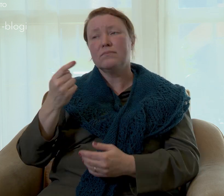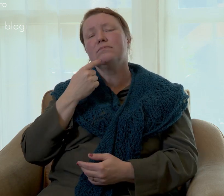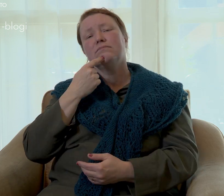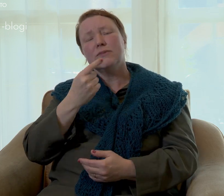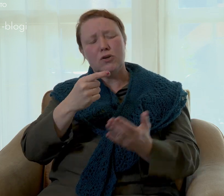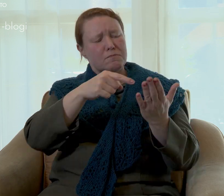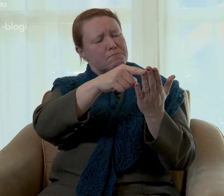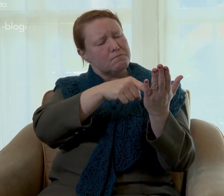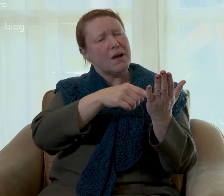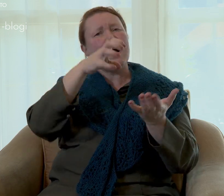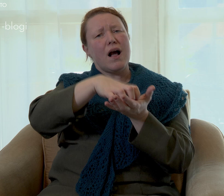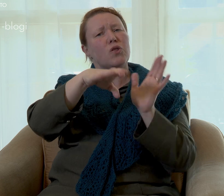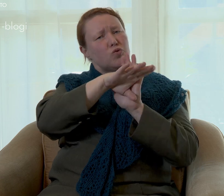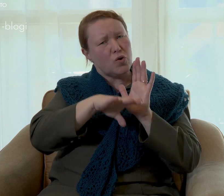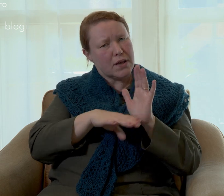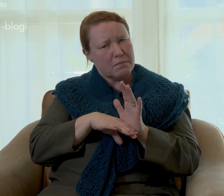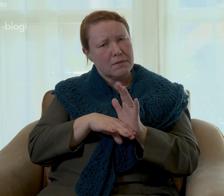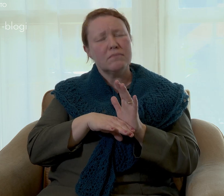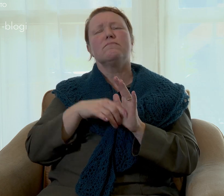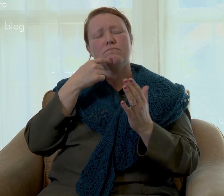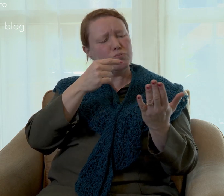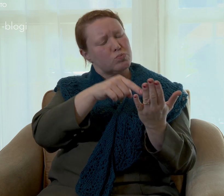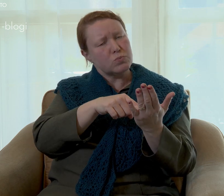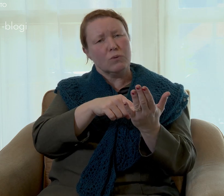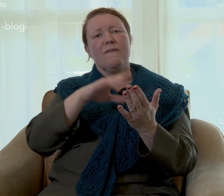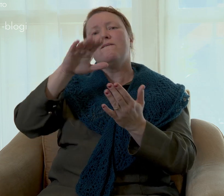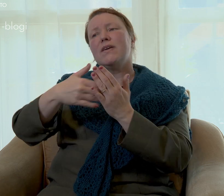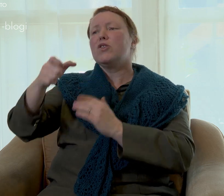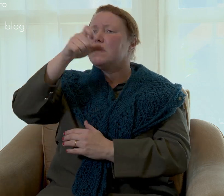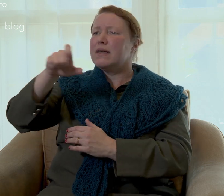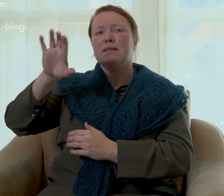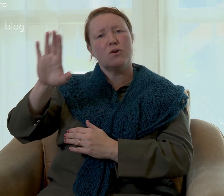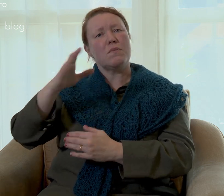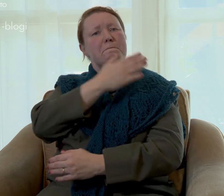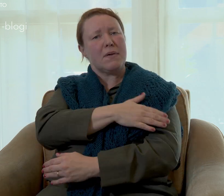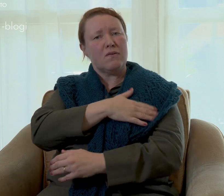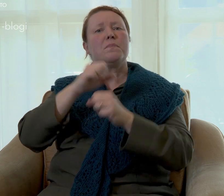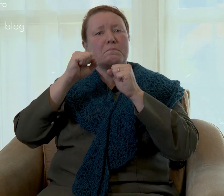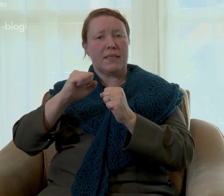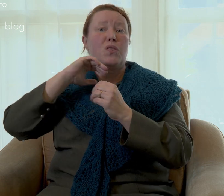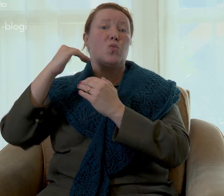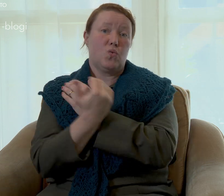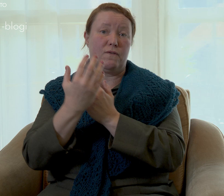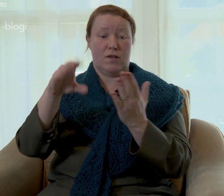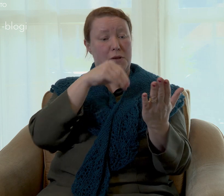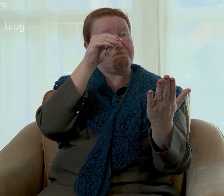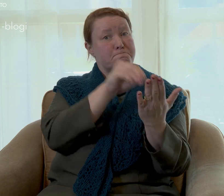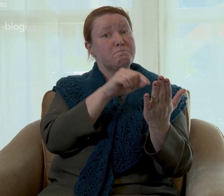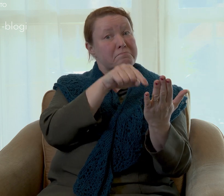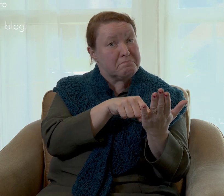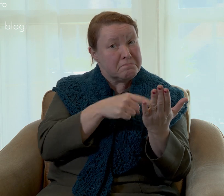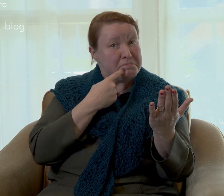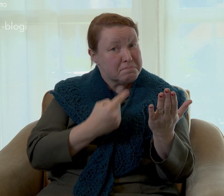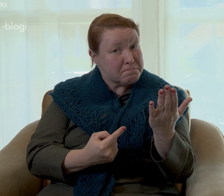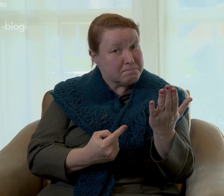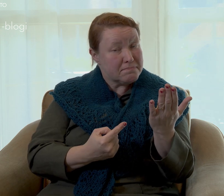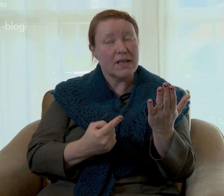että hallitusohjelmaan on kirjattu, että ”viittomakieliset palvelut turvataan”.